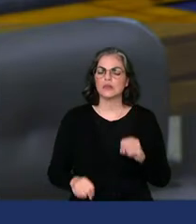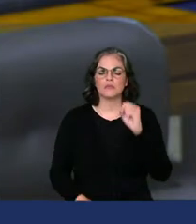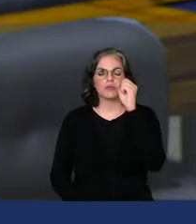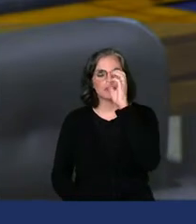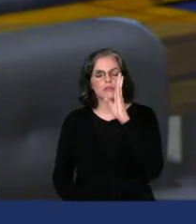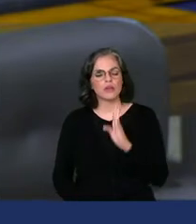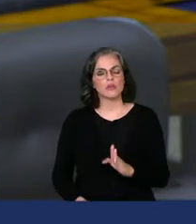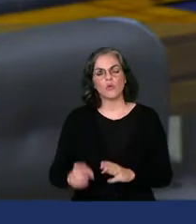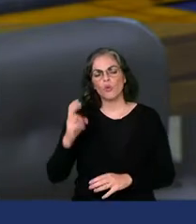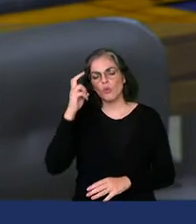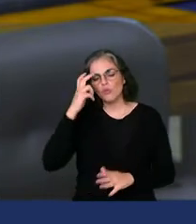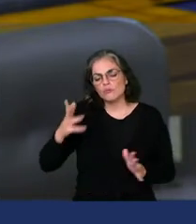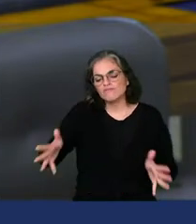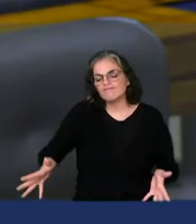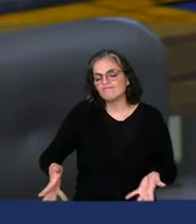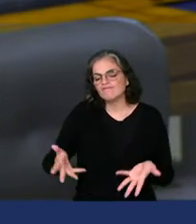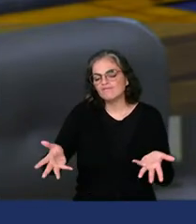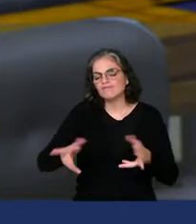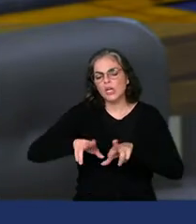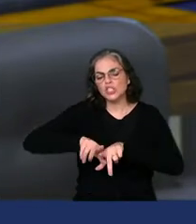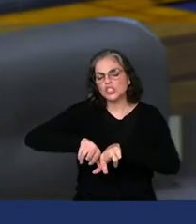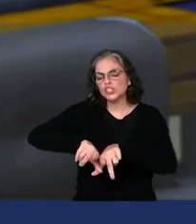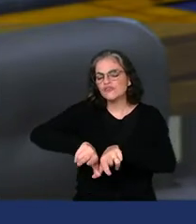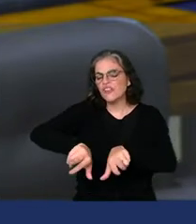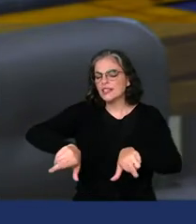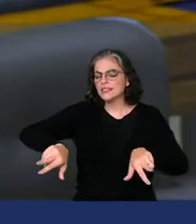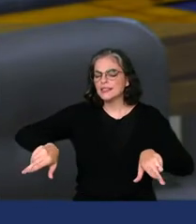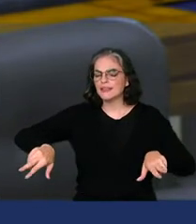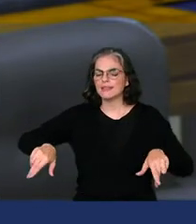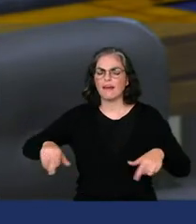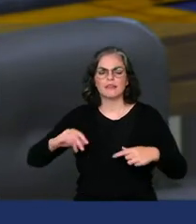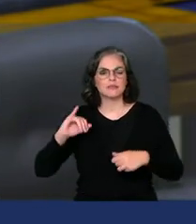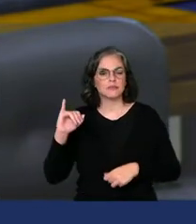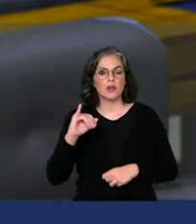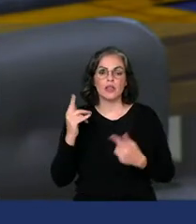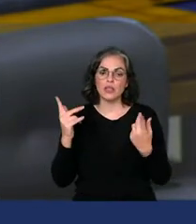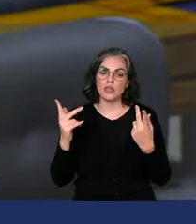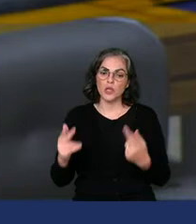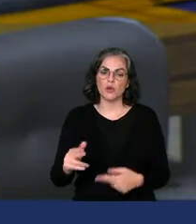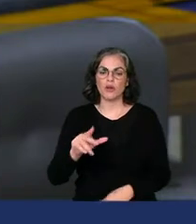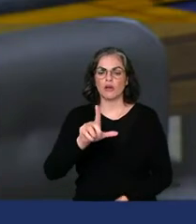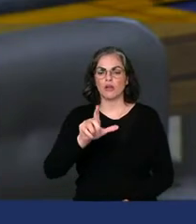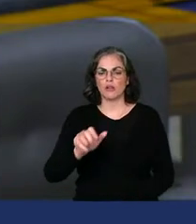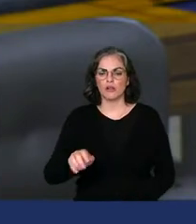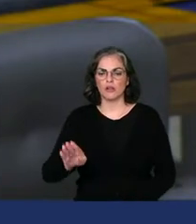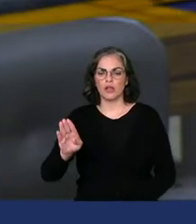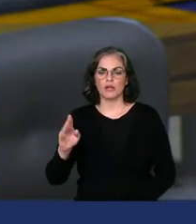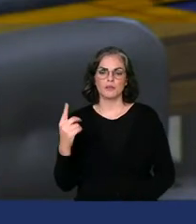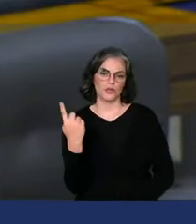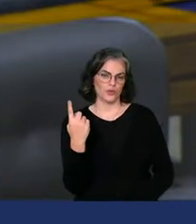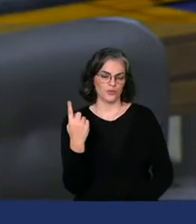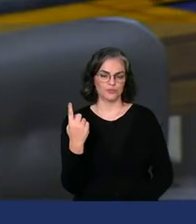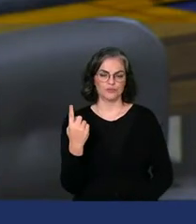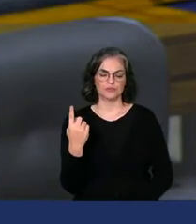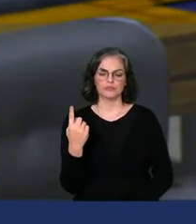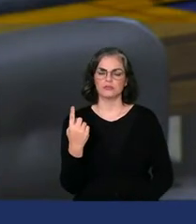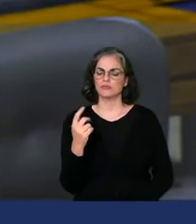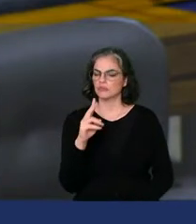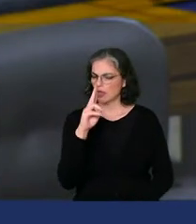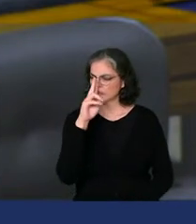SISTEMA NACIONAL DE CULTURA, QUE LEVARÁA DIVERSIDADE, A DESCENTRALIZAÇÃO COMO FUNCIONOU A LEI ALDIR BLANC 1 COM MUITO MAISENSE DADE, COM